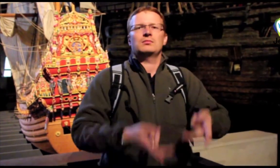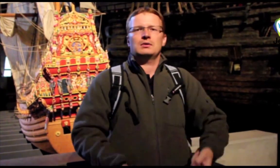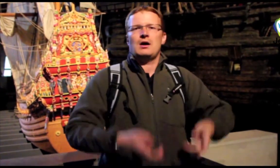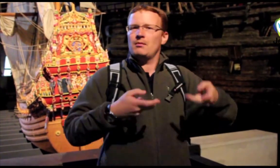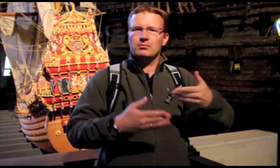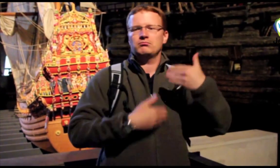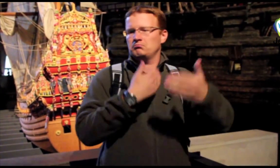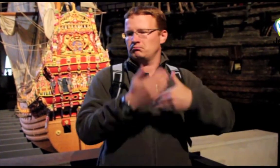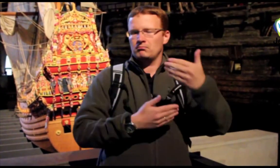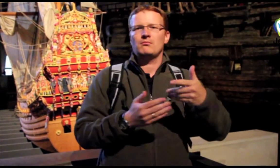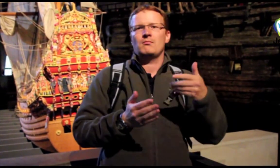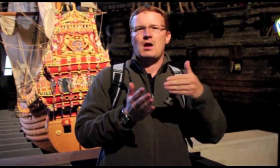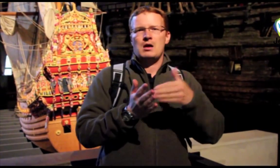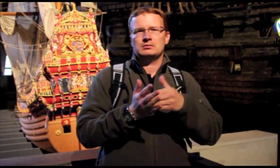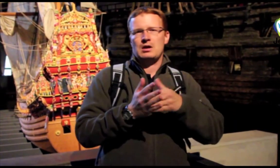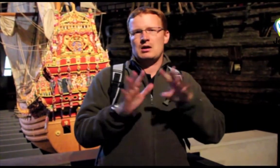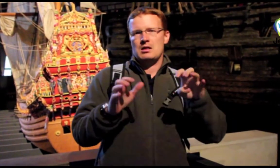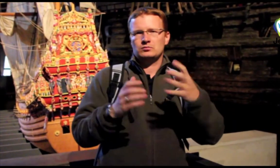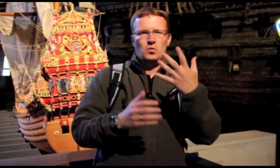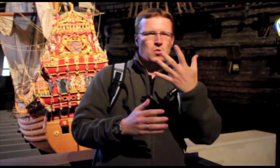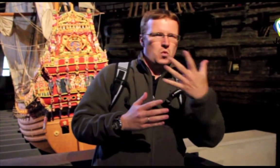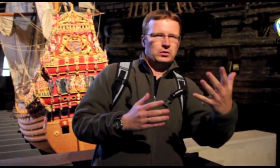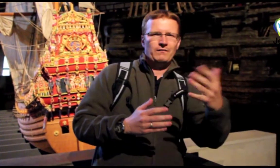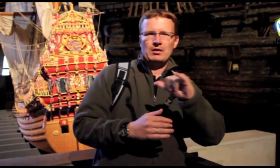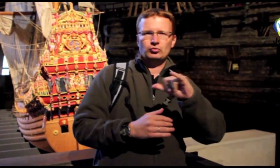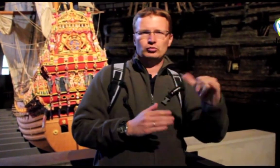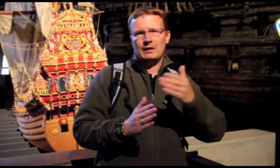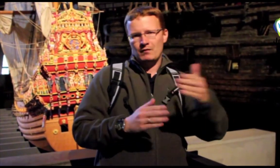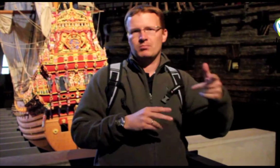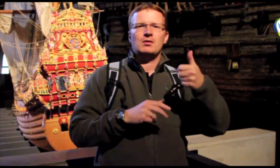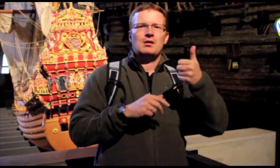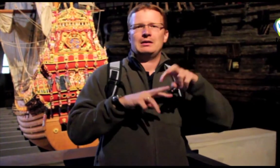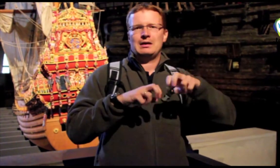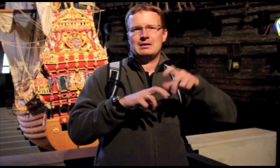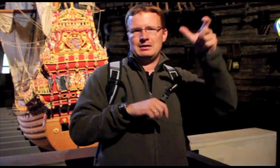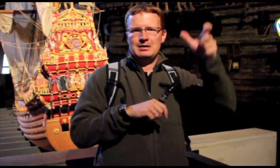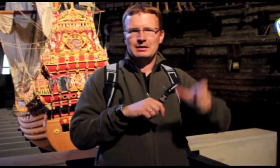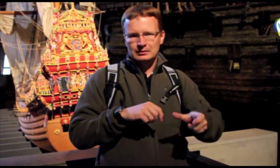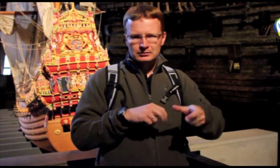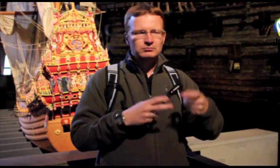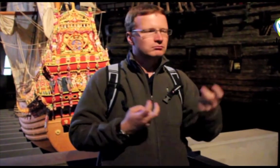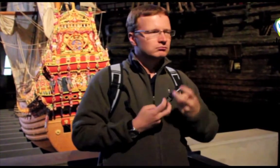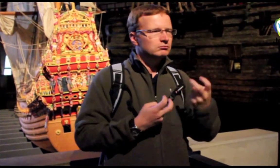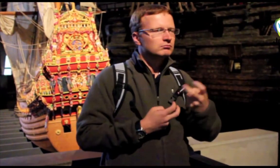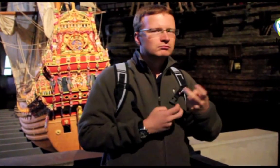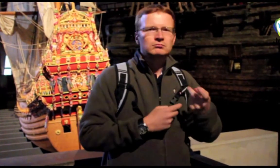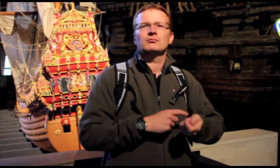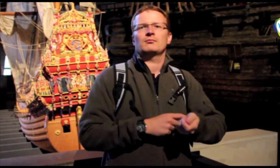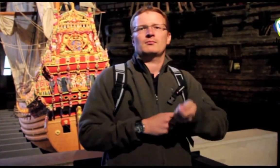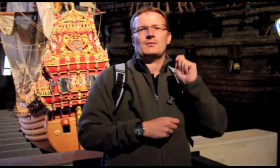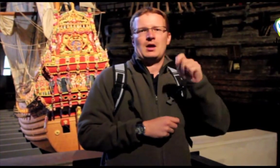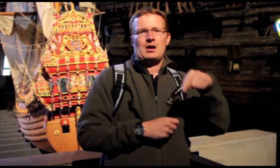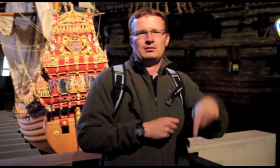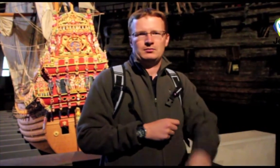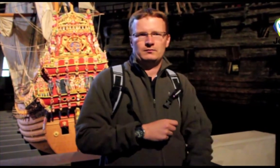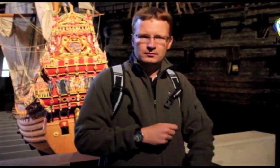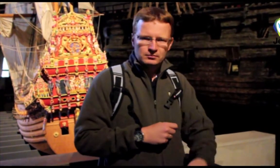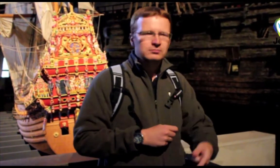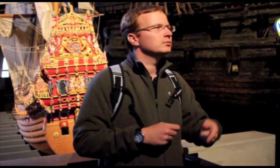Az 1950-es években egy régész kutatás során megtalálta az elsüllyedt hajót,